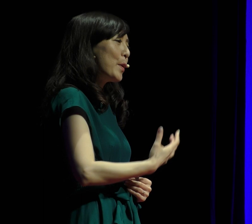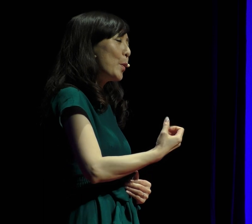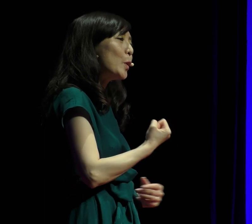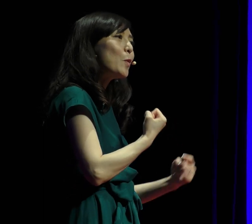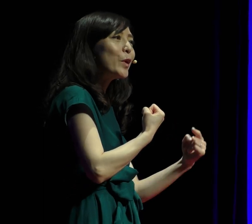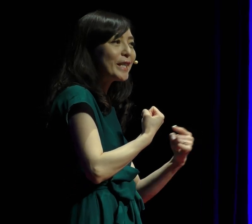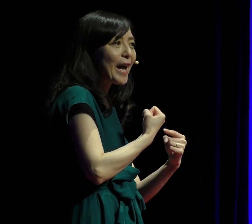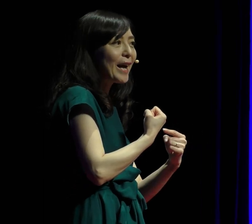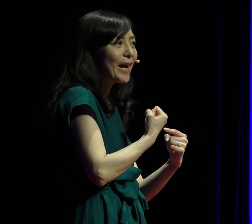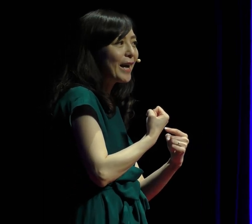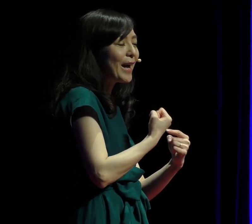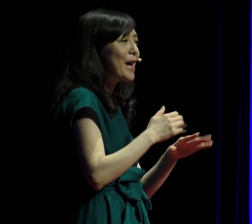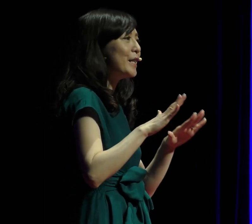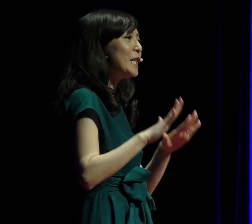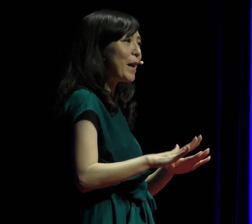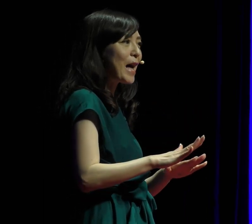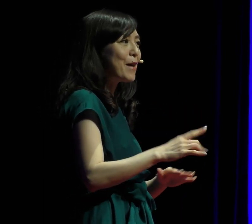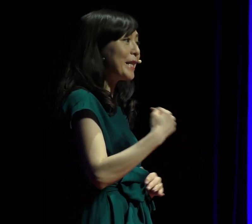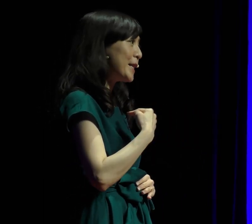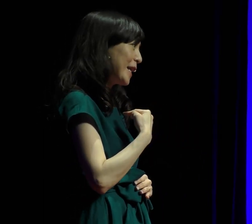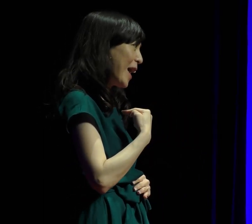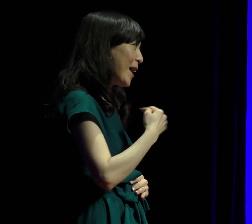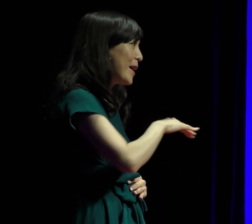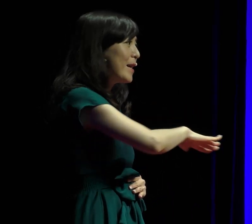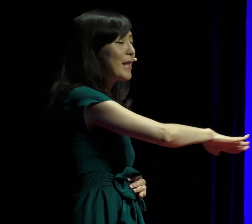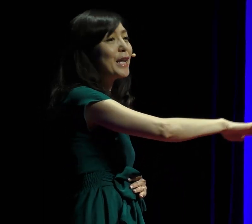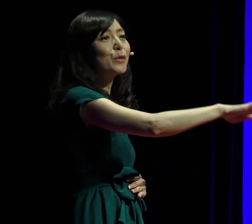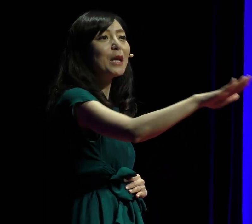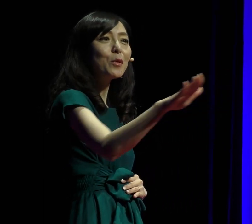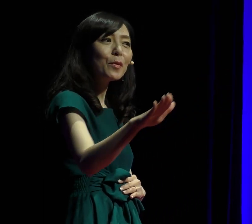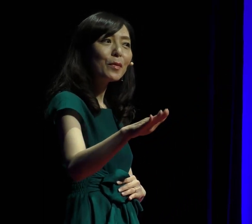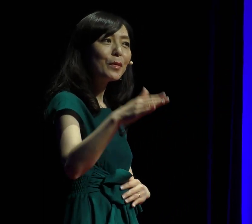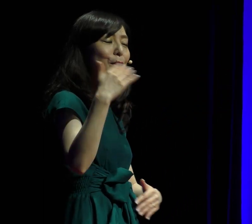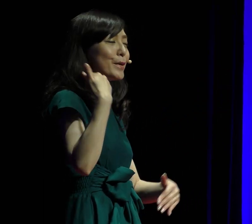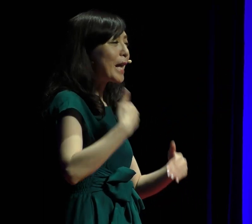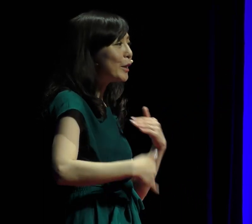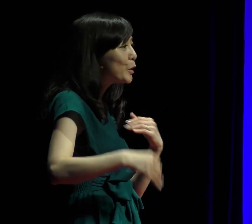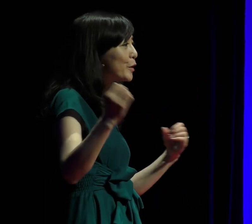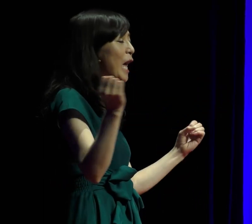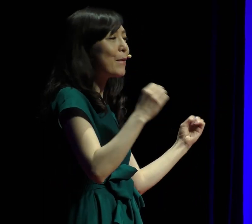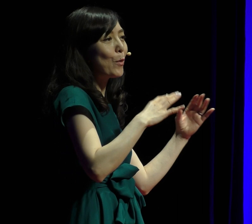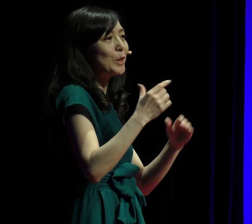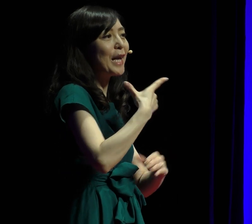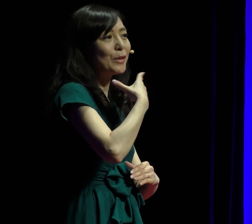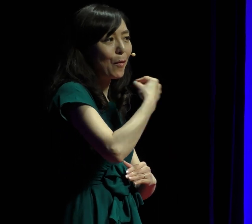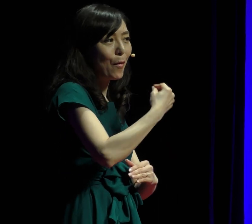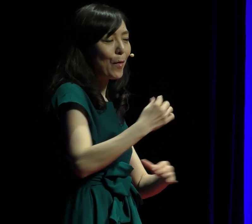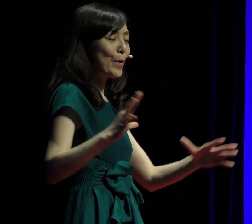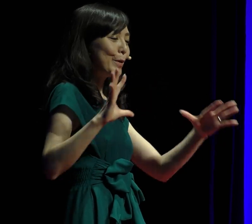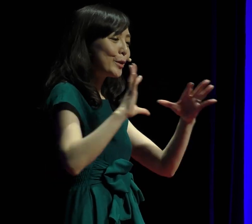Estos pensamientos son el origen de mi pensamiento actual de querer